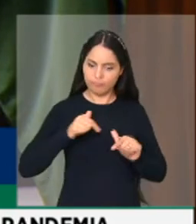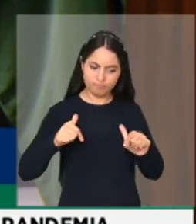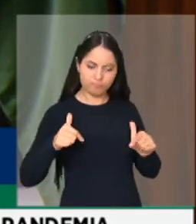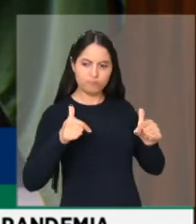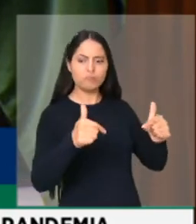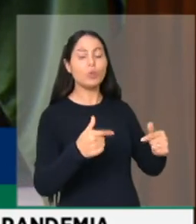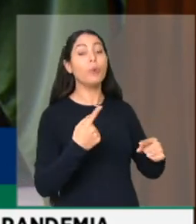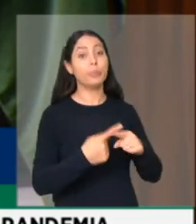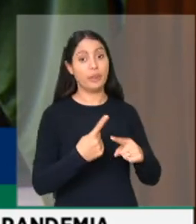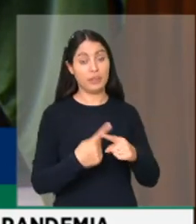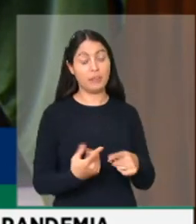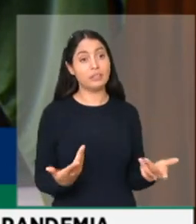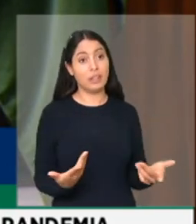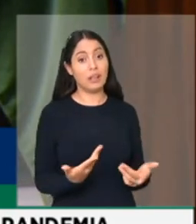DE ENFRENTAR... UM GOVERNO COMPLETAMENTE DESNORTEADO UM